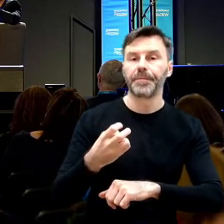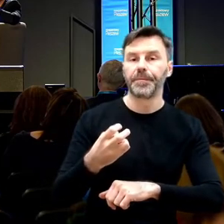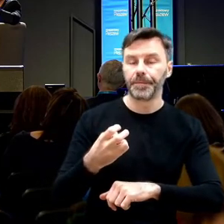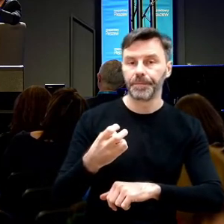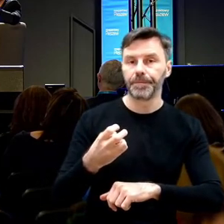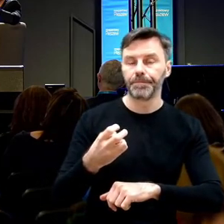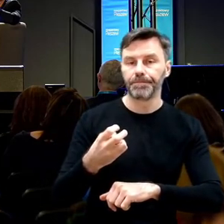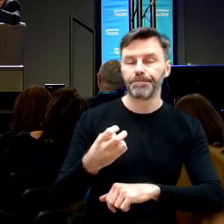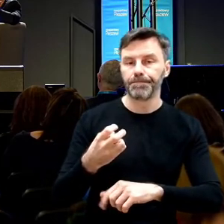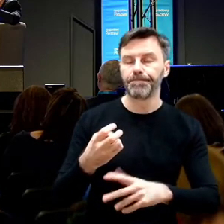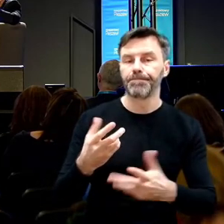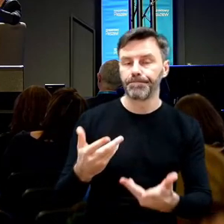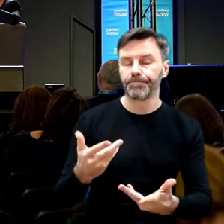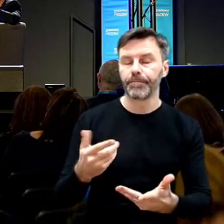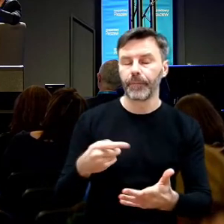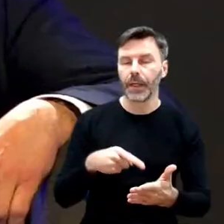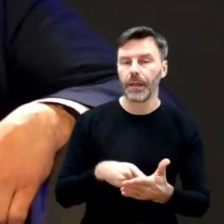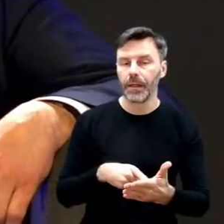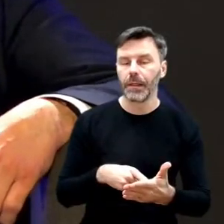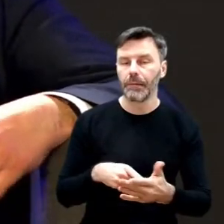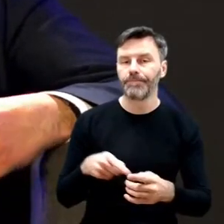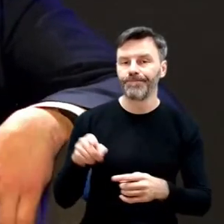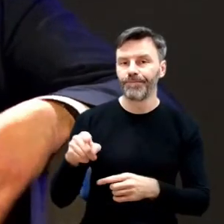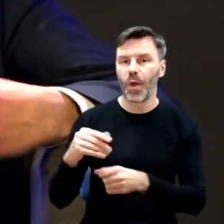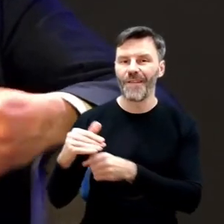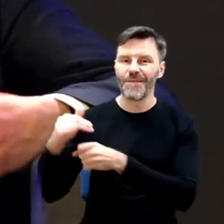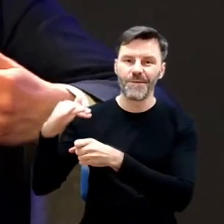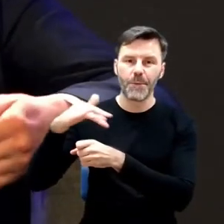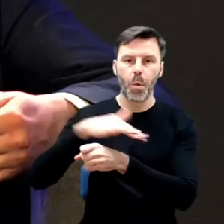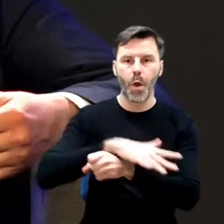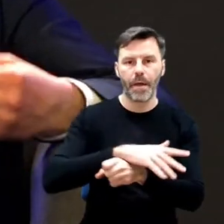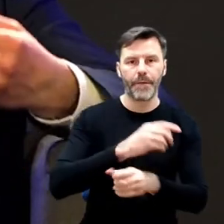niebagatelny wpływ na koszt utrzymania takiego mieszkania.